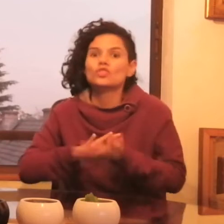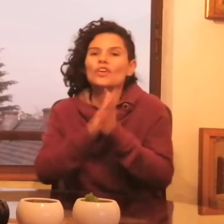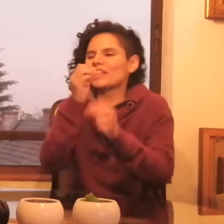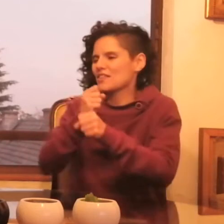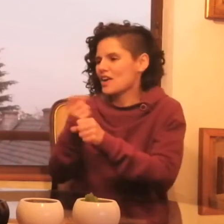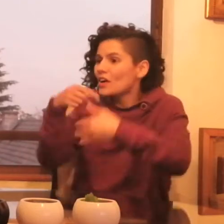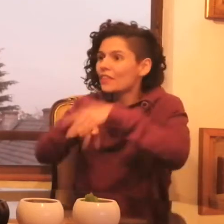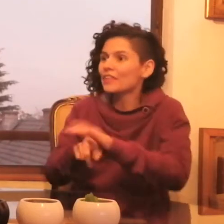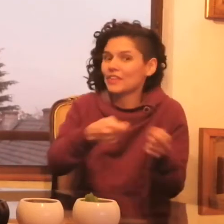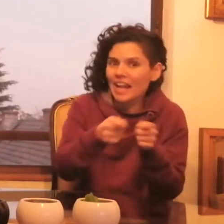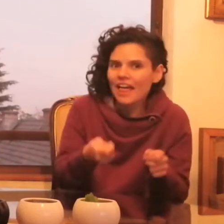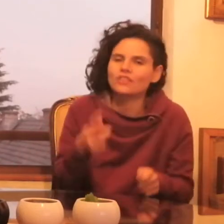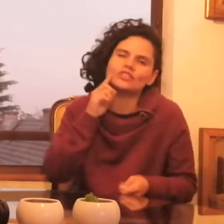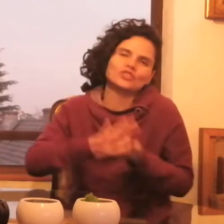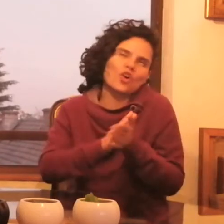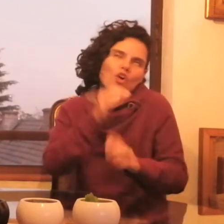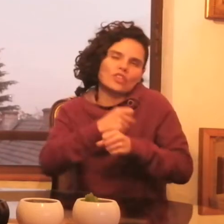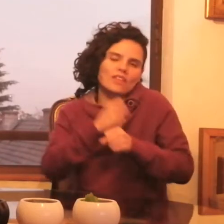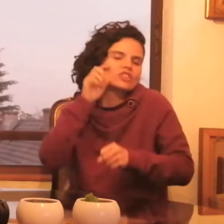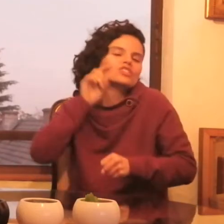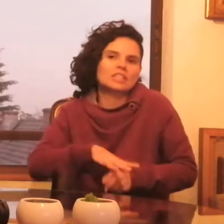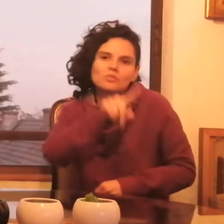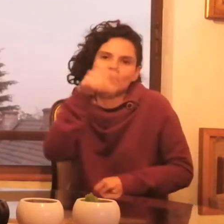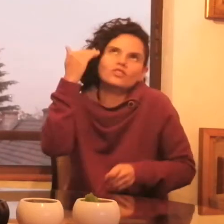trabajamos aquí codo a codo haciendo todas las cosas pero ustedes no tiene por qué saberlo